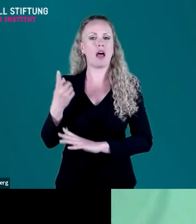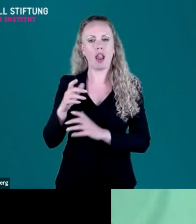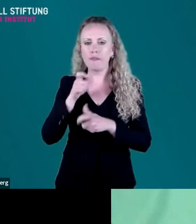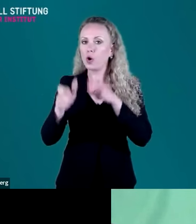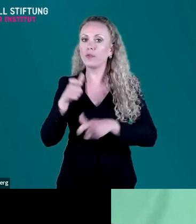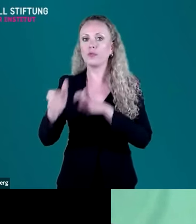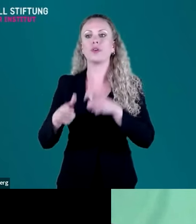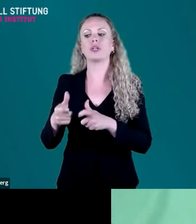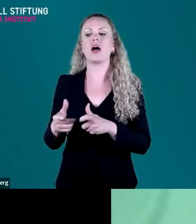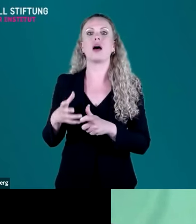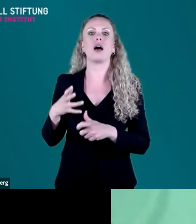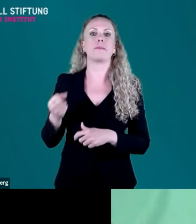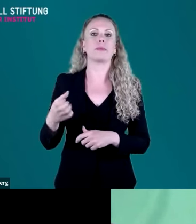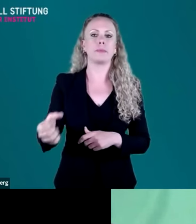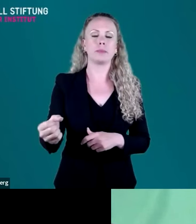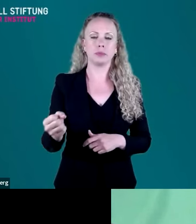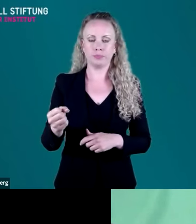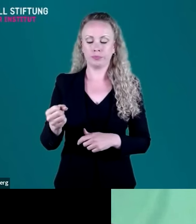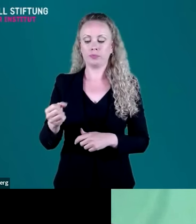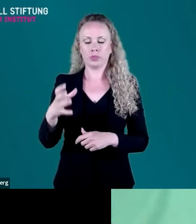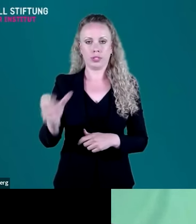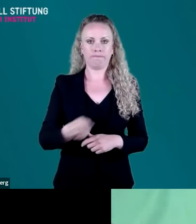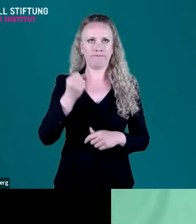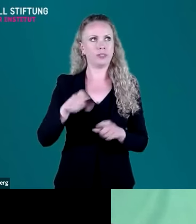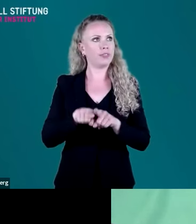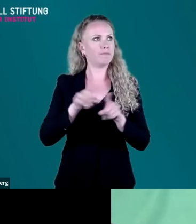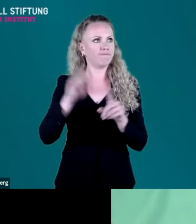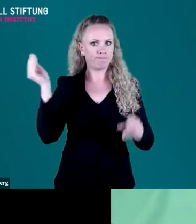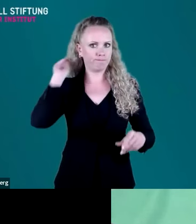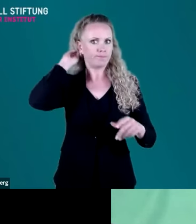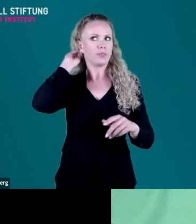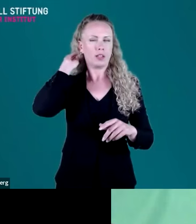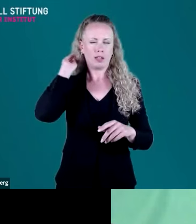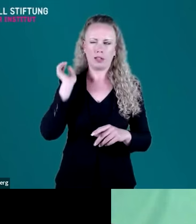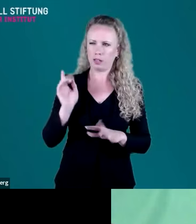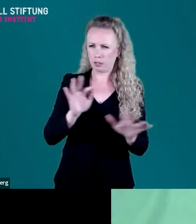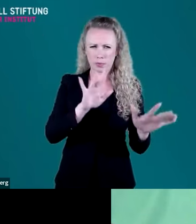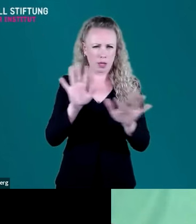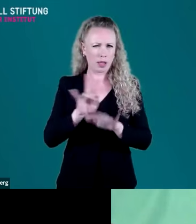die immer im Hinterkopf zu haben und zu sehen: Wer nutzt sie? Welche Akteursgruppen nutzen,